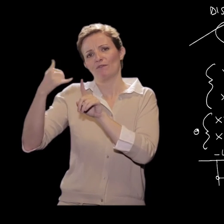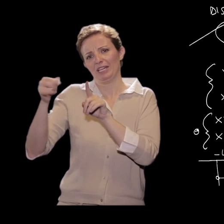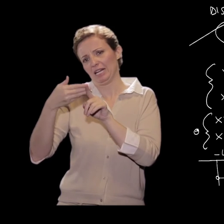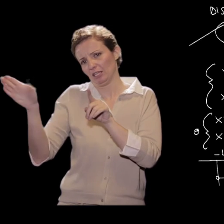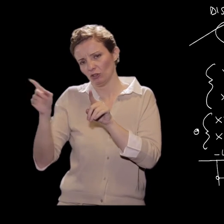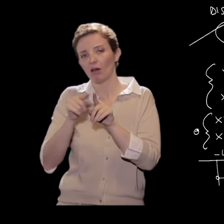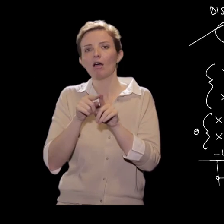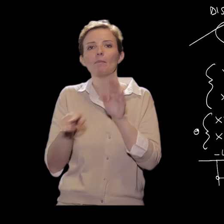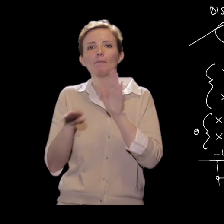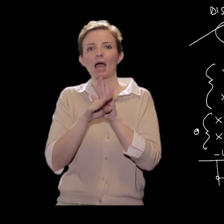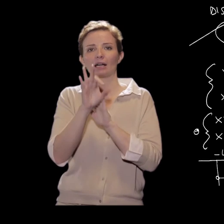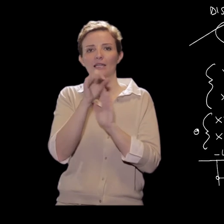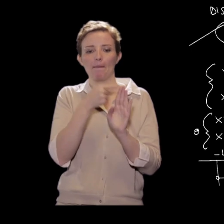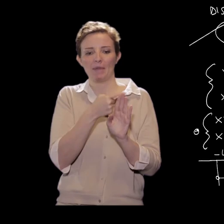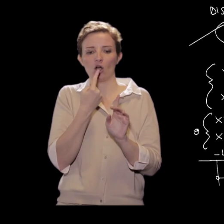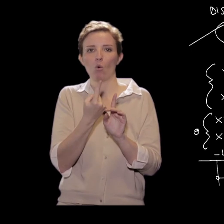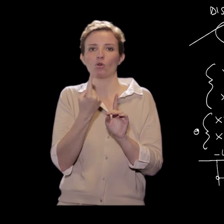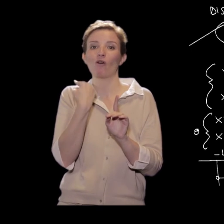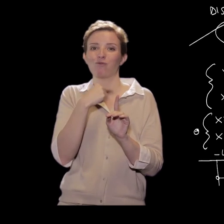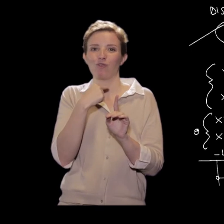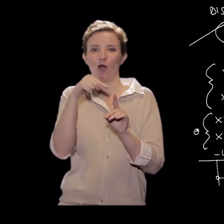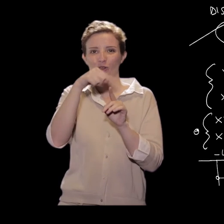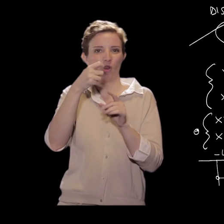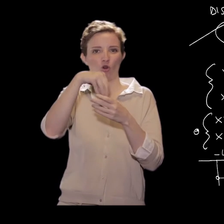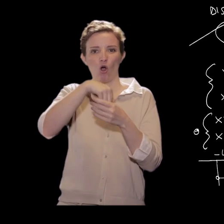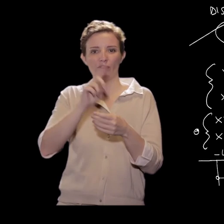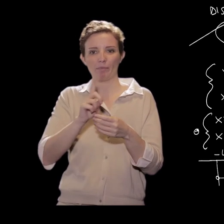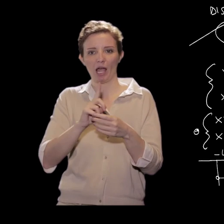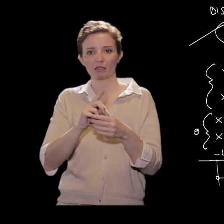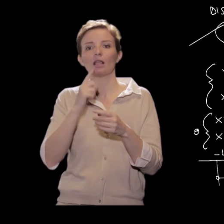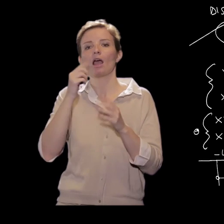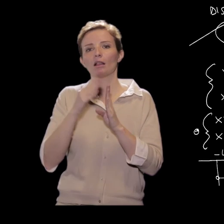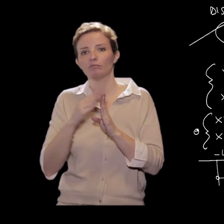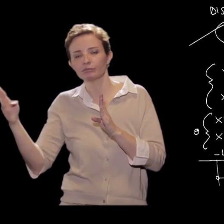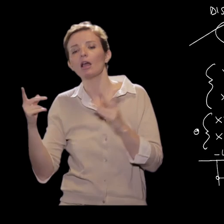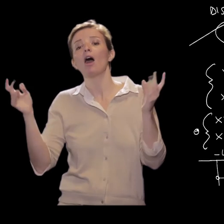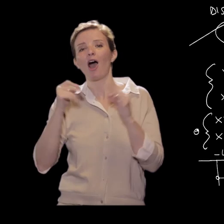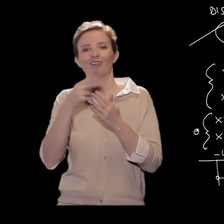Oppure possiamo scrivere il risultato in quest'altro modo.